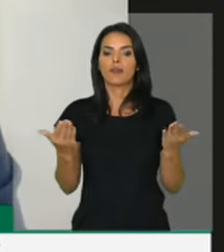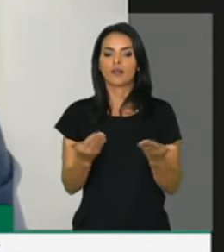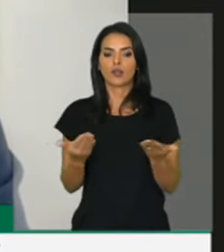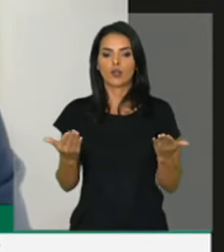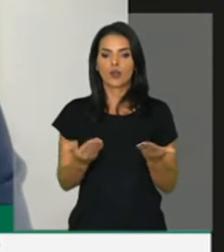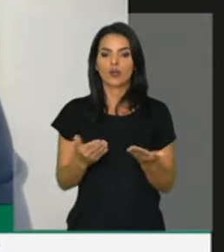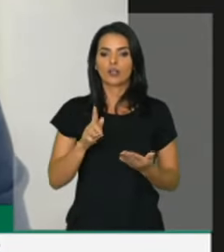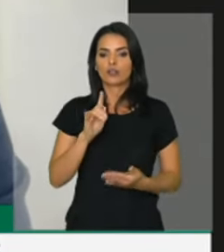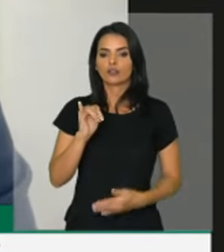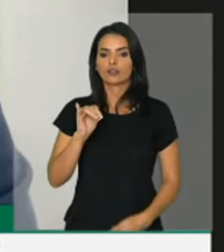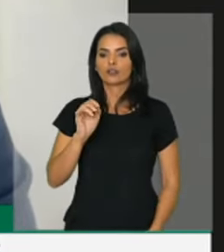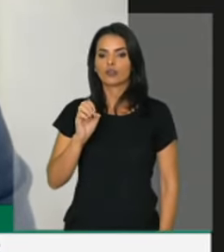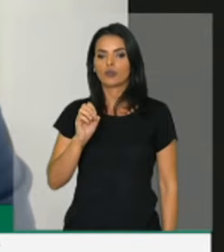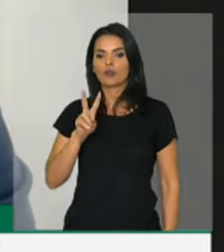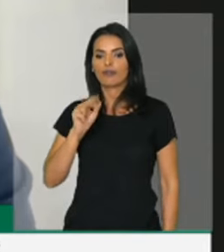NESSE MOMENTO, QUE POSSIBILITEM MAIS LEITOS...